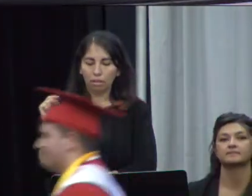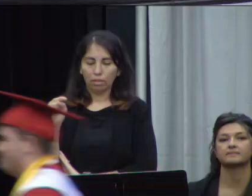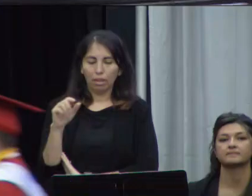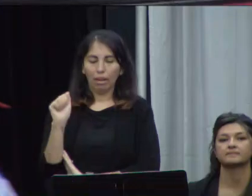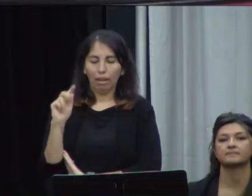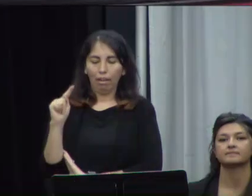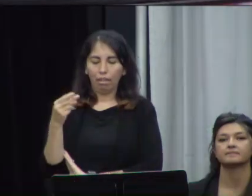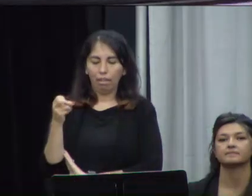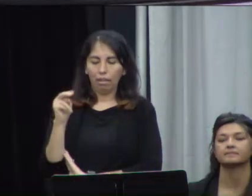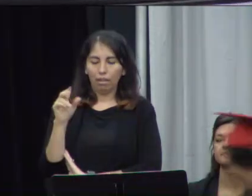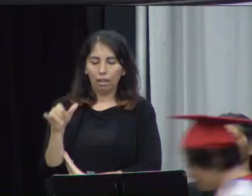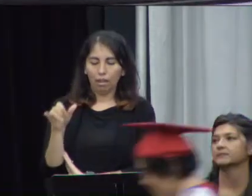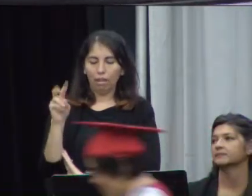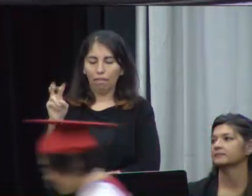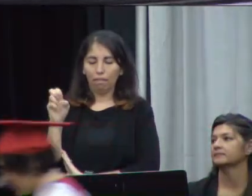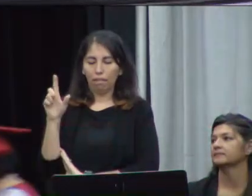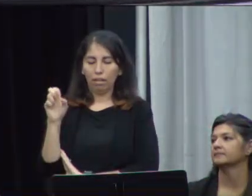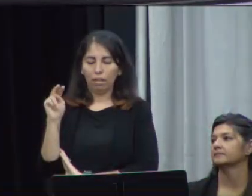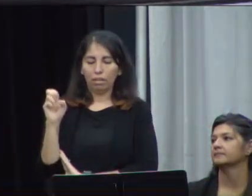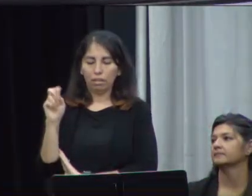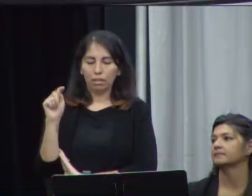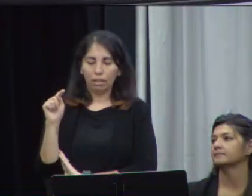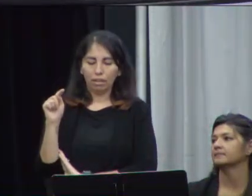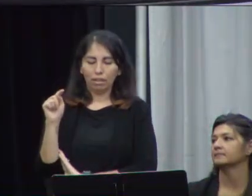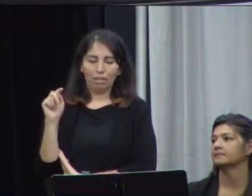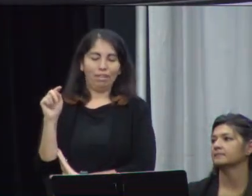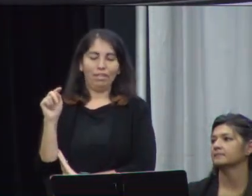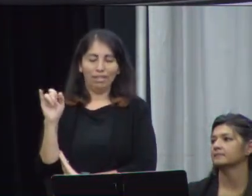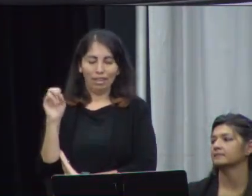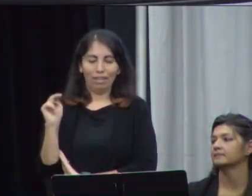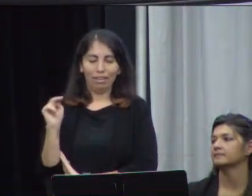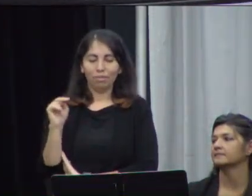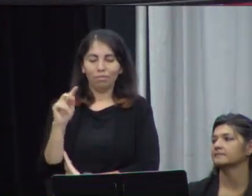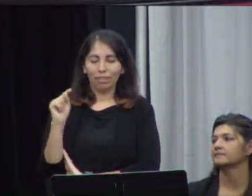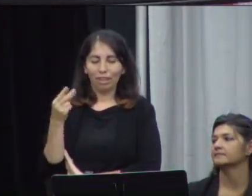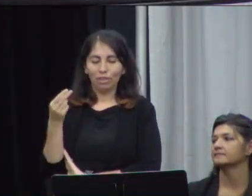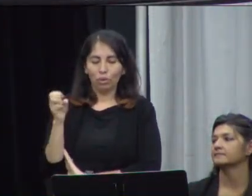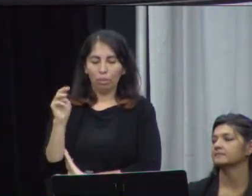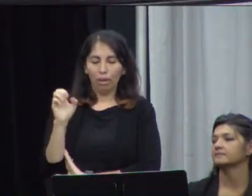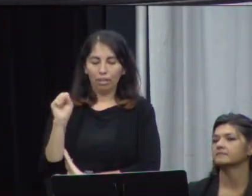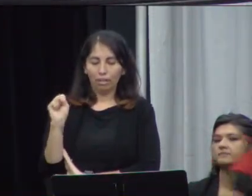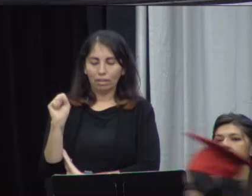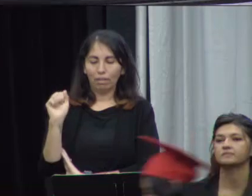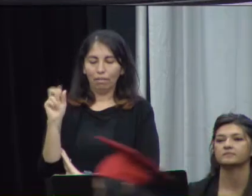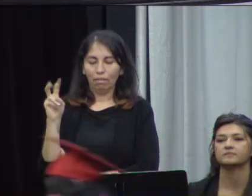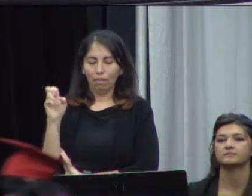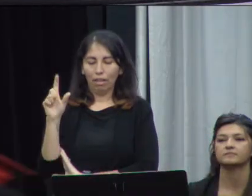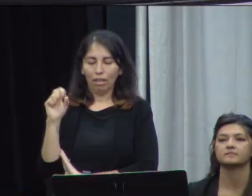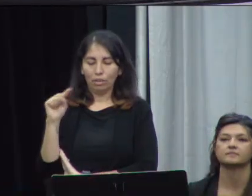(audience applauds) Tomas Valenzuela. (audience applauds) Miriah Vargas.